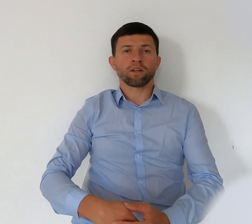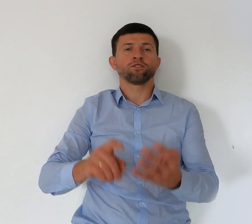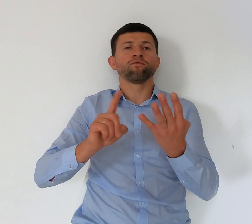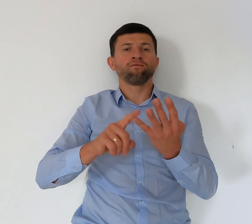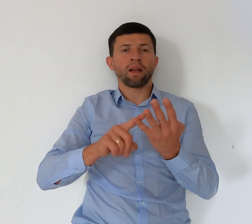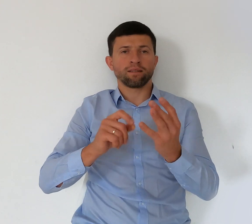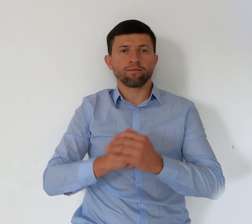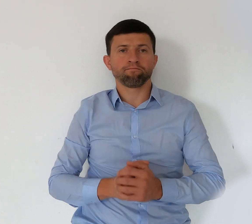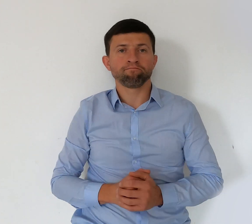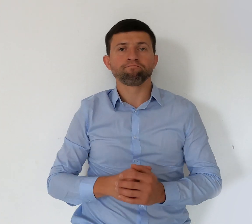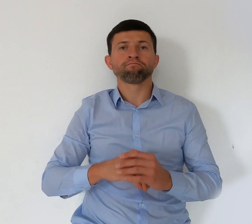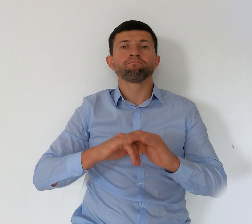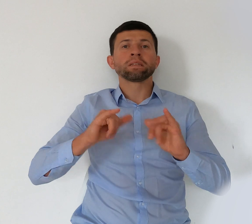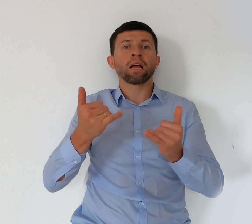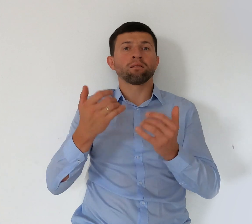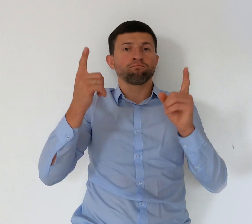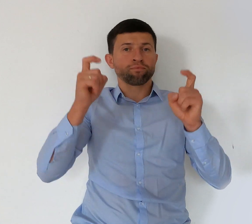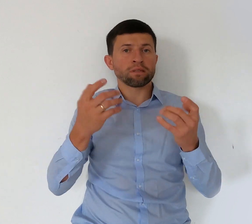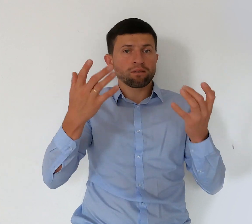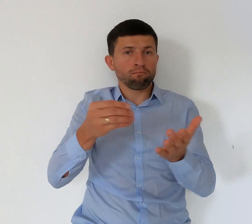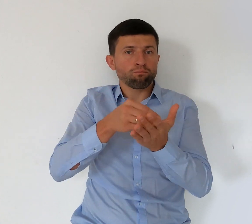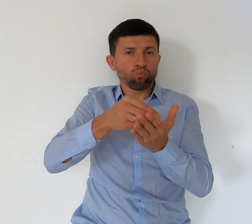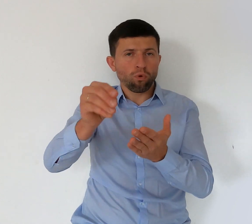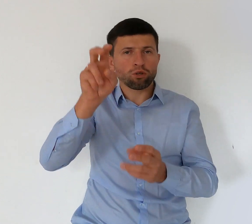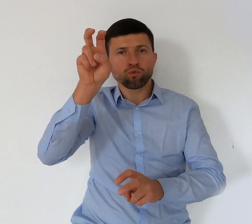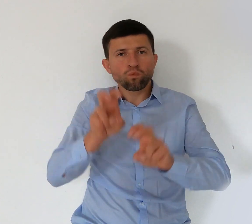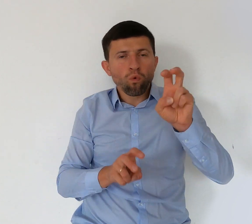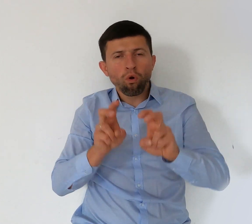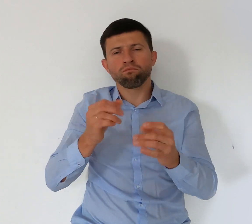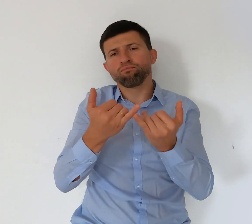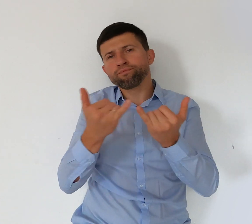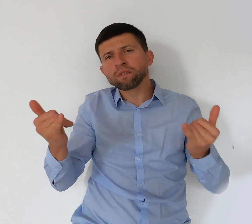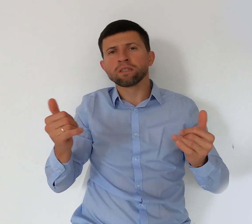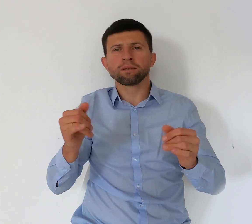4. Podaj kod obsługi płatności,